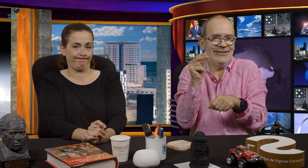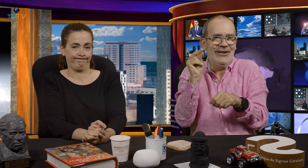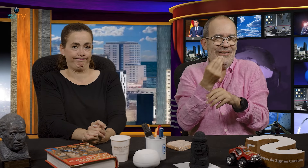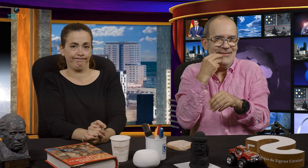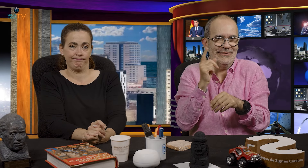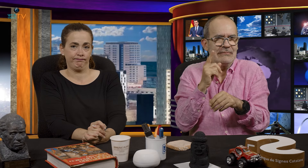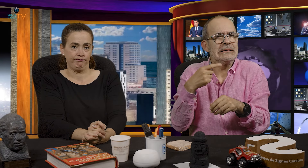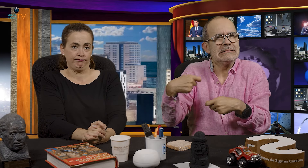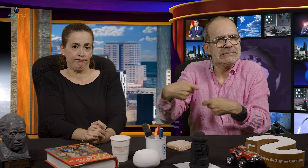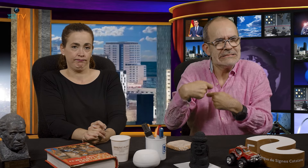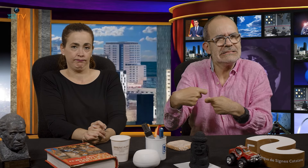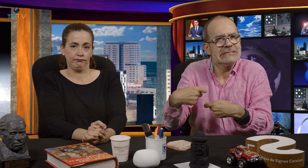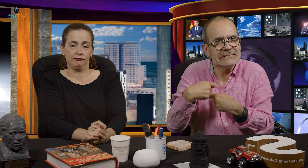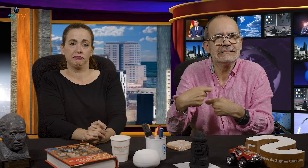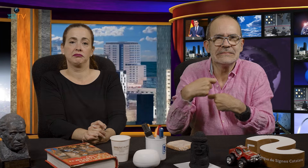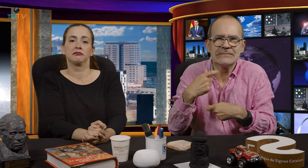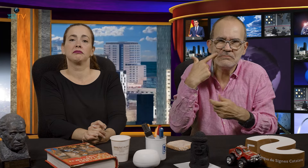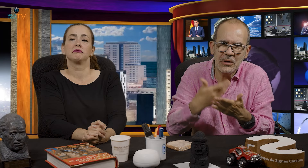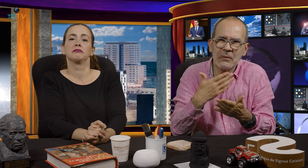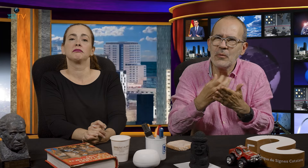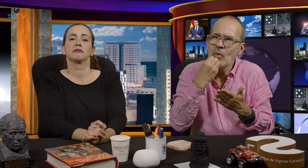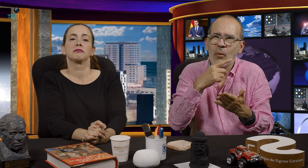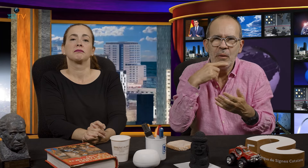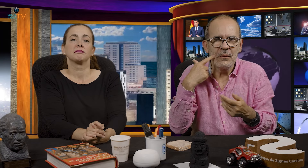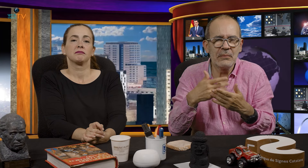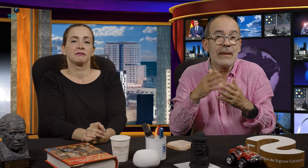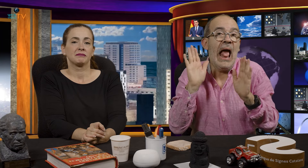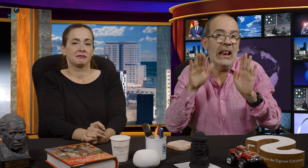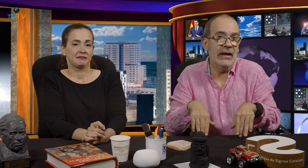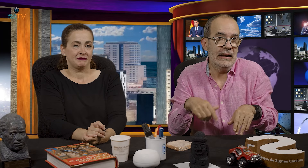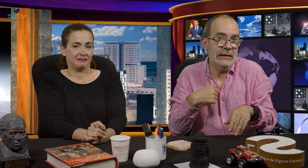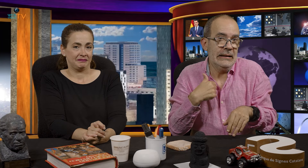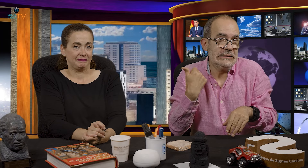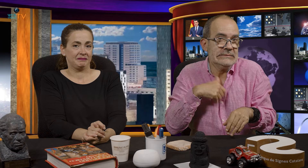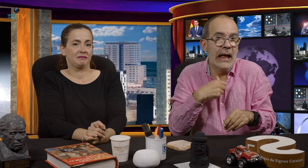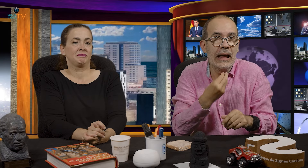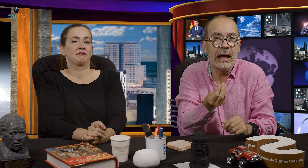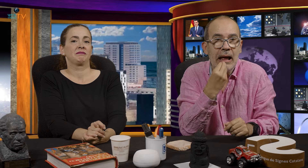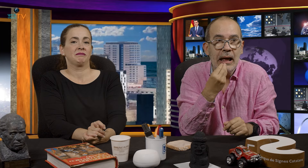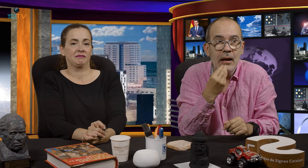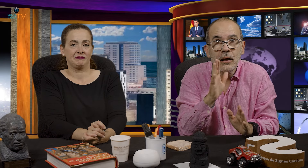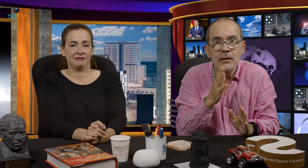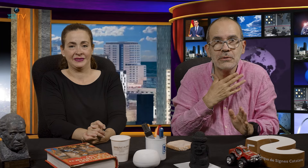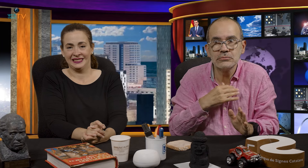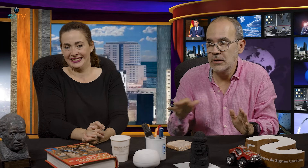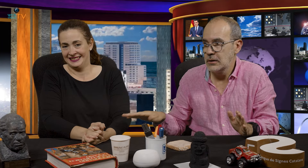Al principio le dije que no pero me estuvo presionando de que lo probase, ya que estaba muy bueno. Al final acepté. Menos mal.